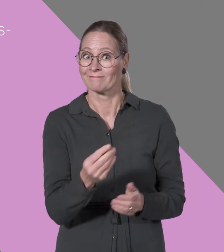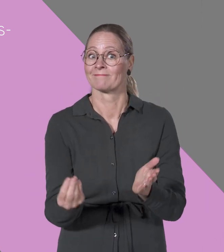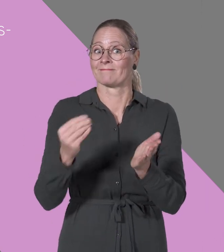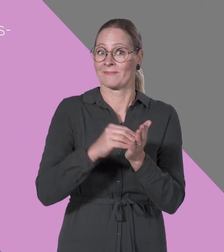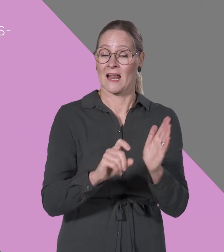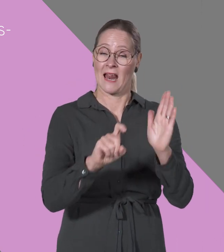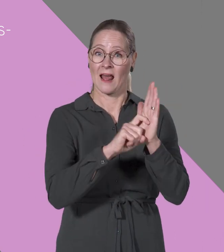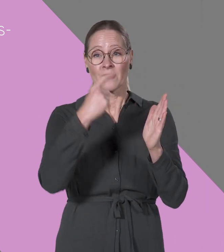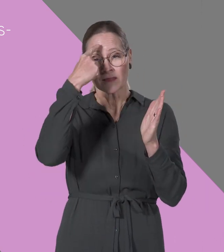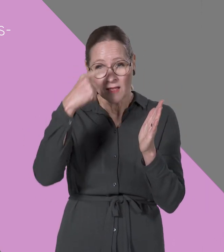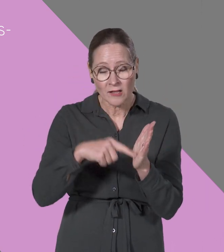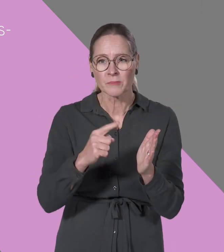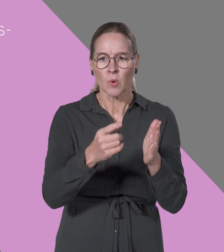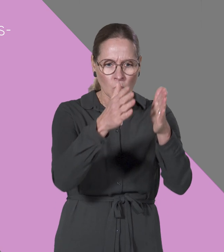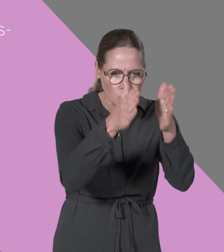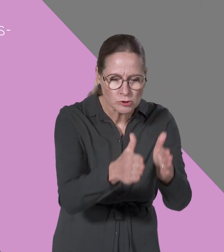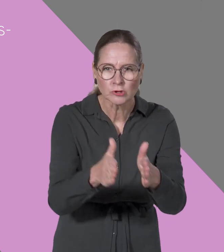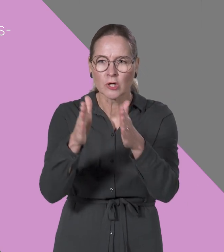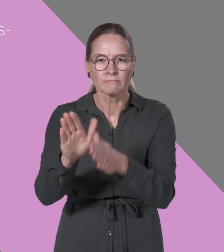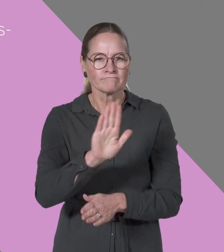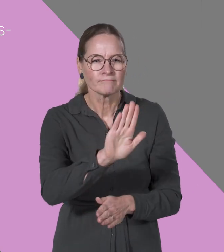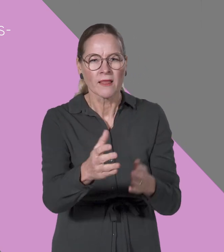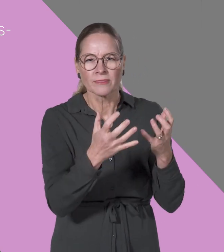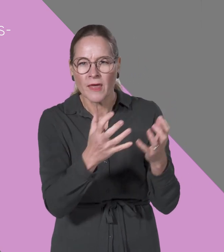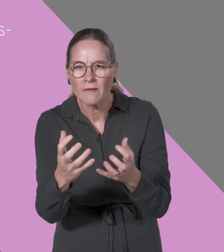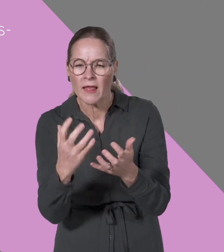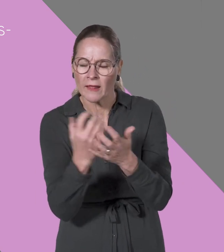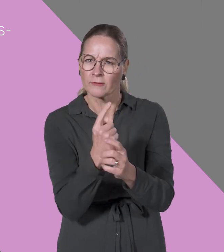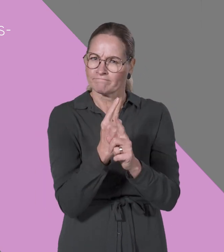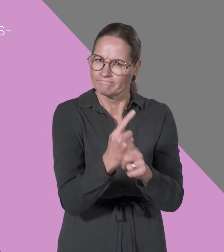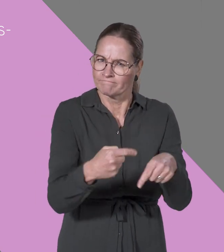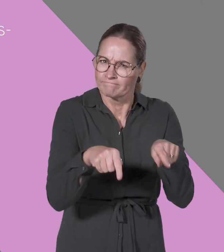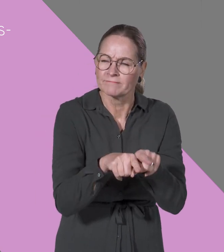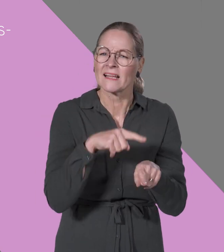Lisäksi lain tarkoituksena on turvata yksilöllisen tarpeen ja edun mukaiset, -